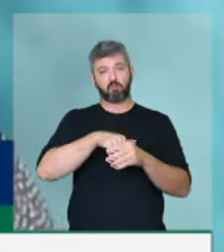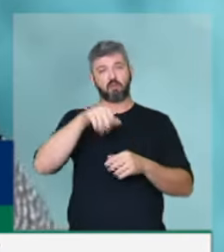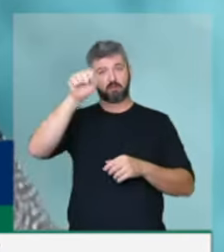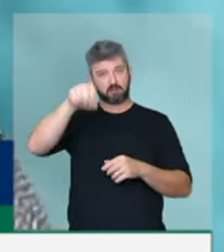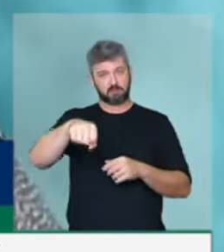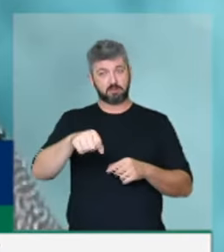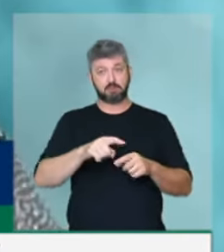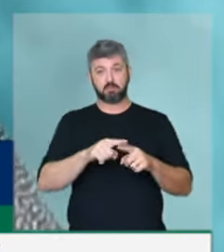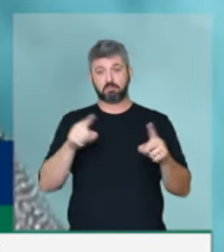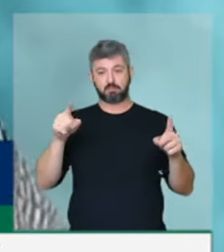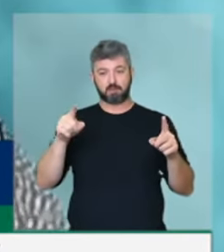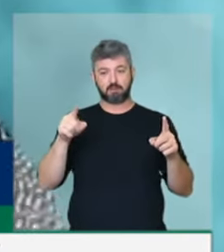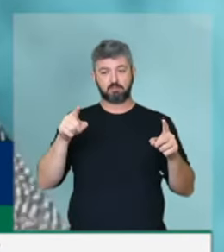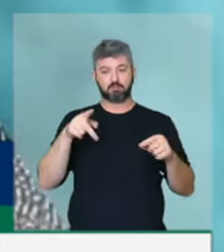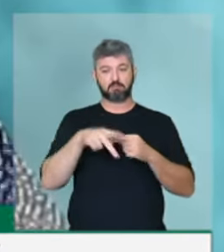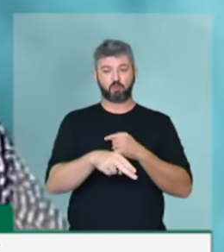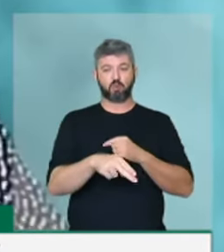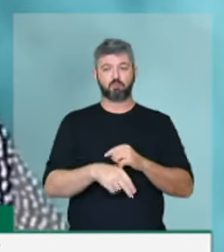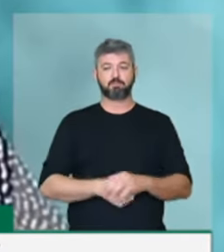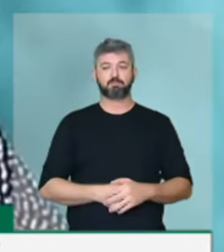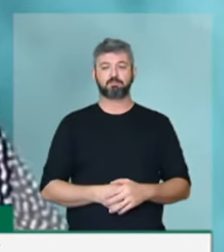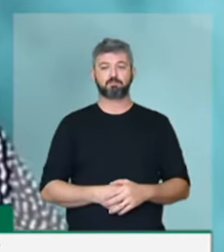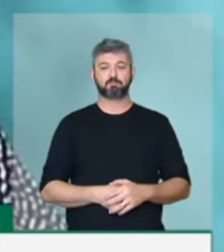URGÊNCIA MAS LEVANTA-- -- [DEPUTADA]: OPOSIÇÃO, PRESIDENTE. -- [PRESIDENTE]: COMO